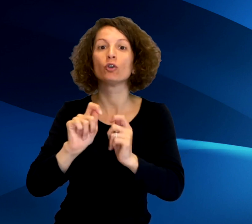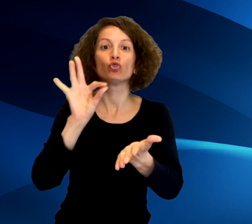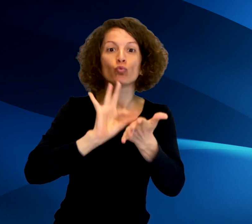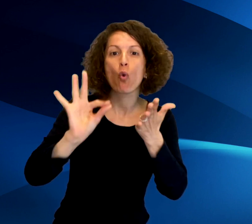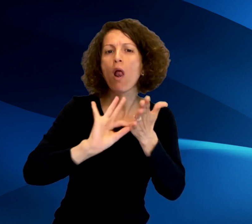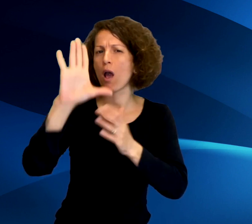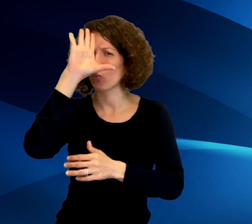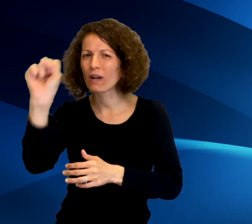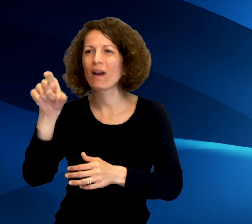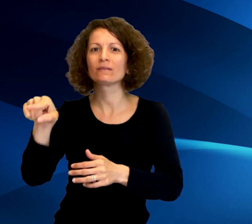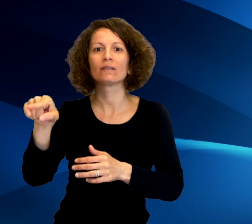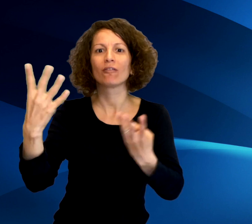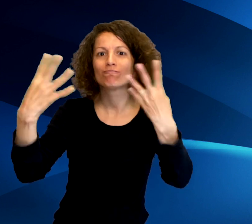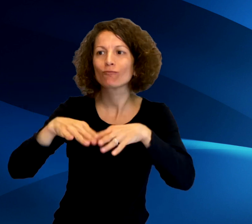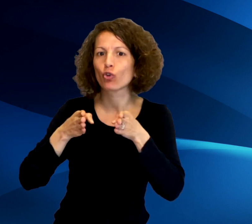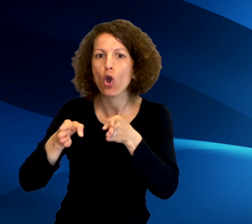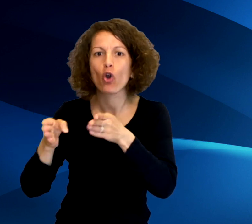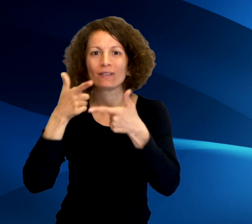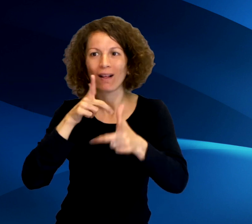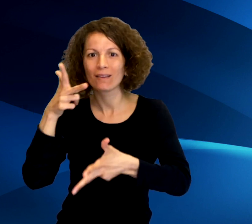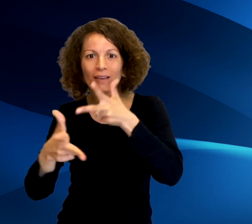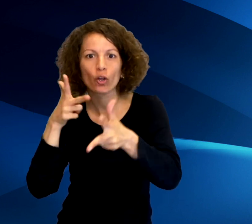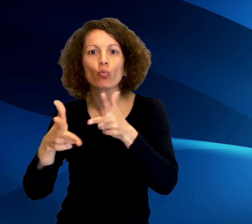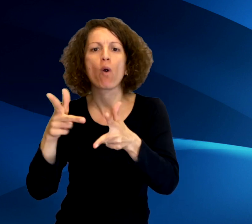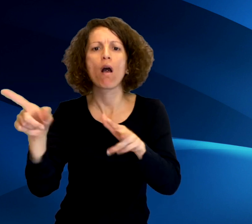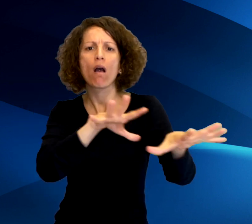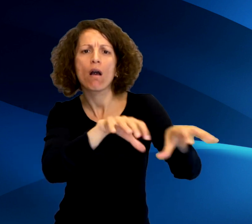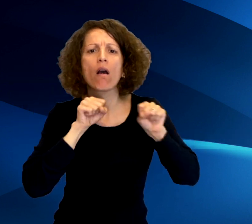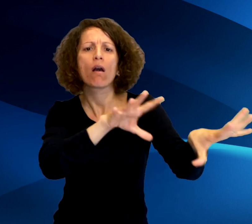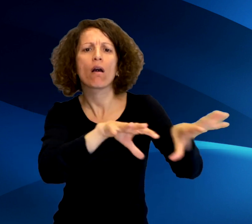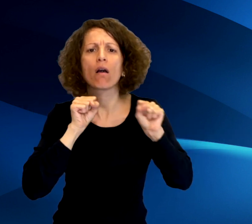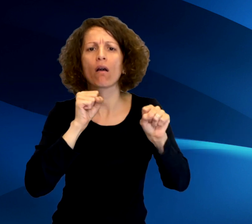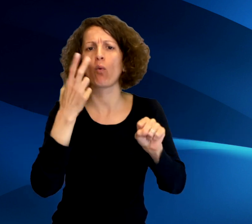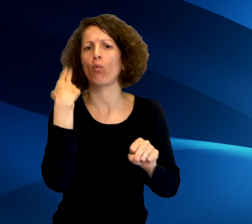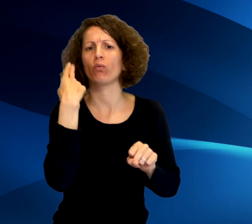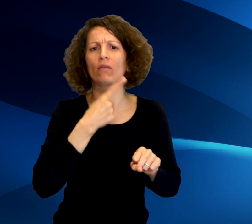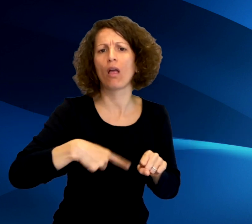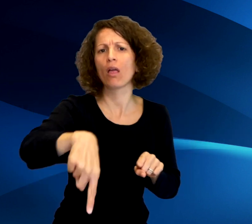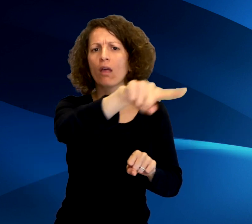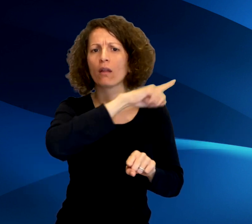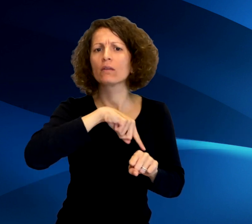e allo stesso tempo scuole, college e università che offrono corsi di lingua dei segni assumono persone udenti per insegnare.